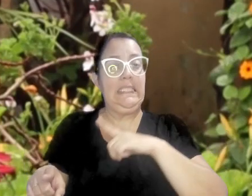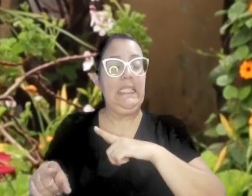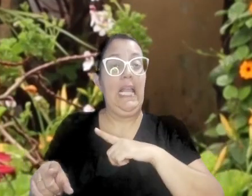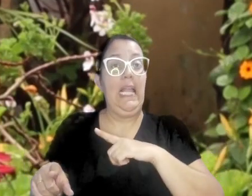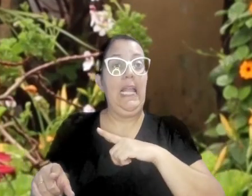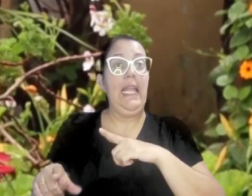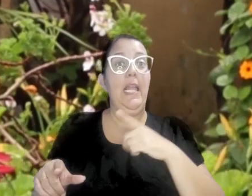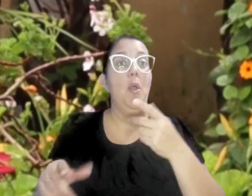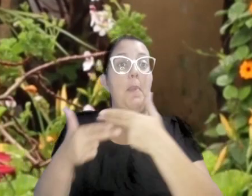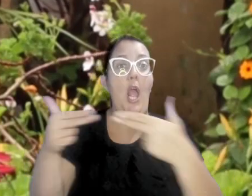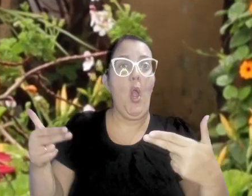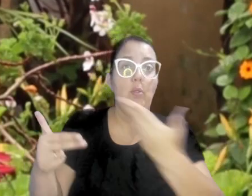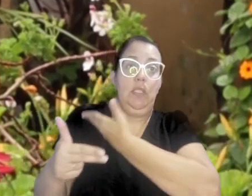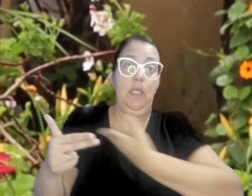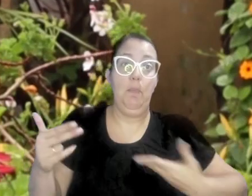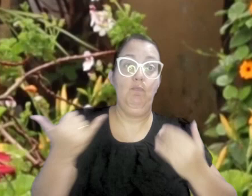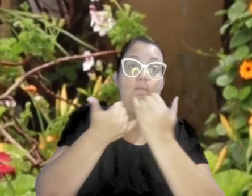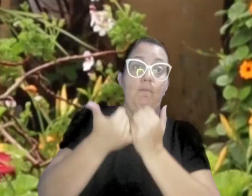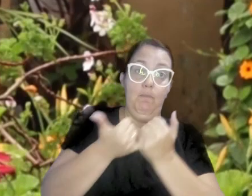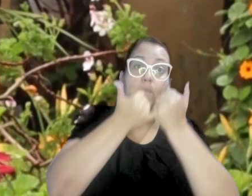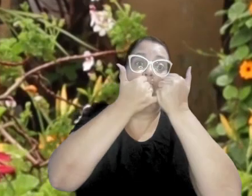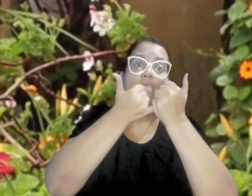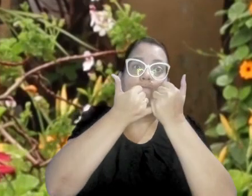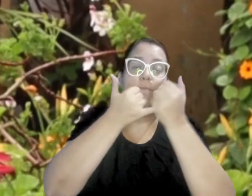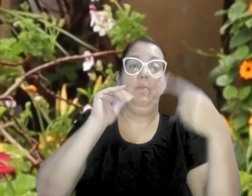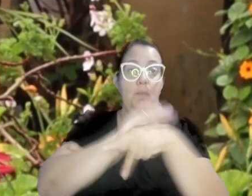um bem público, nós entendemos, então, que ele faz parte